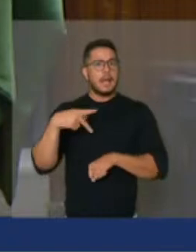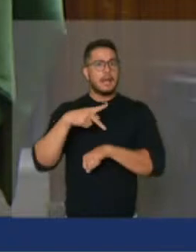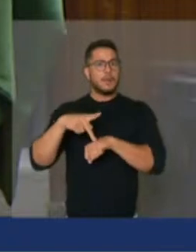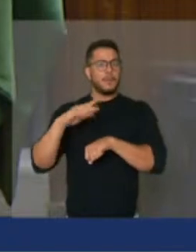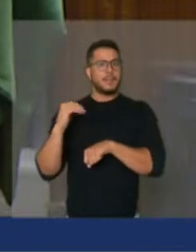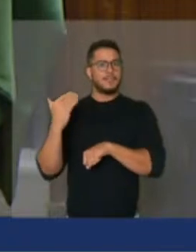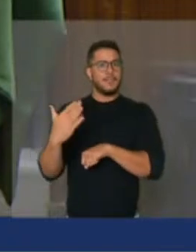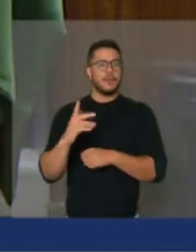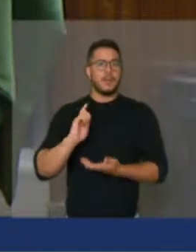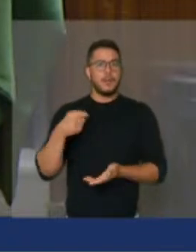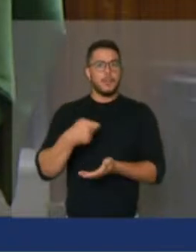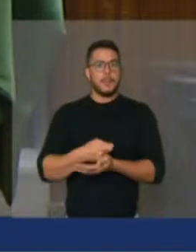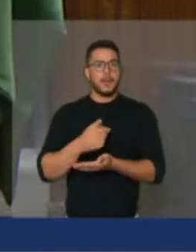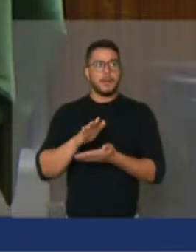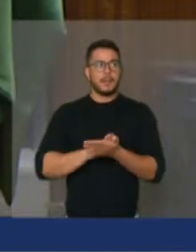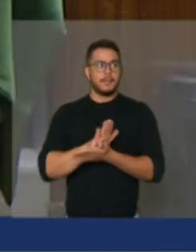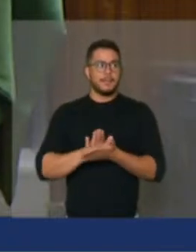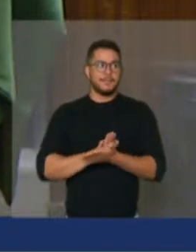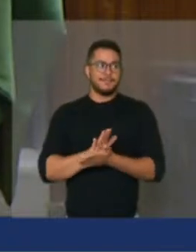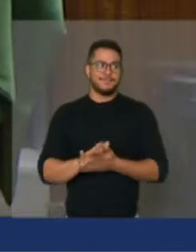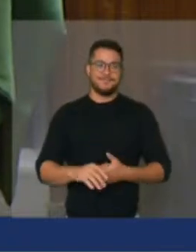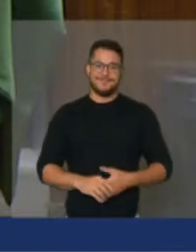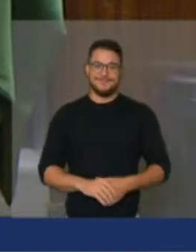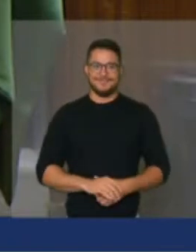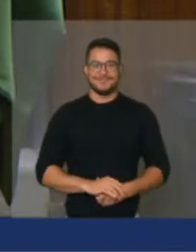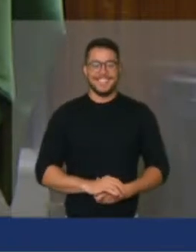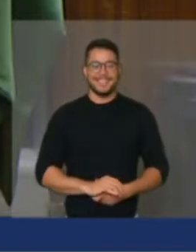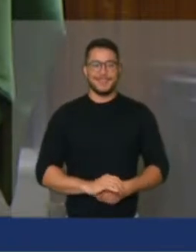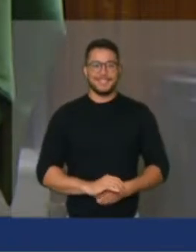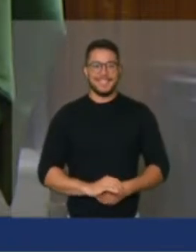PRODUZ PARA QUEM PRODUZ, TRABALHA, QUEM VIVE DA ESPECULAÇÃO COMO ELE E O MINISTRO TEVE PRIVILÉGIO ELE